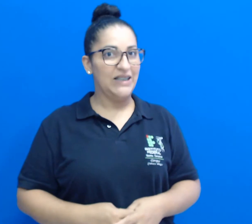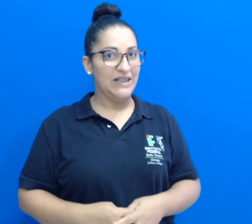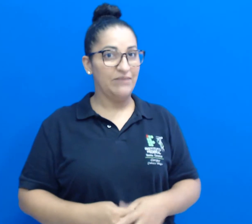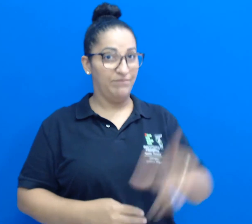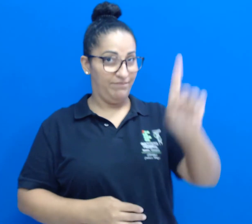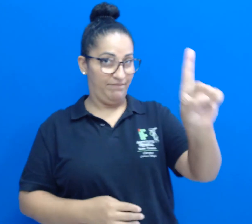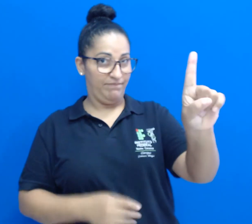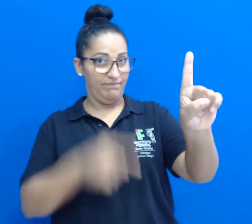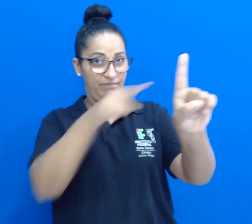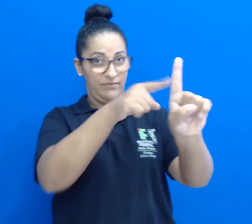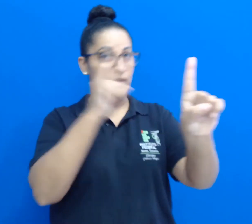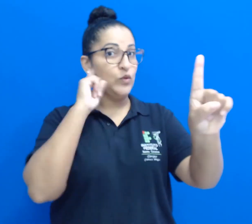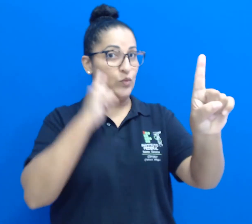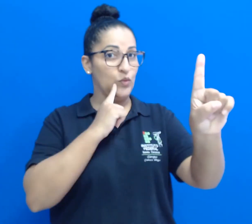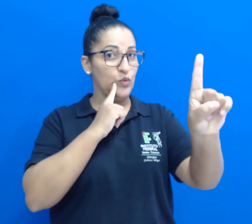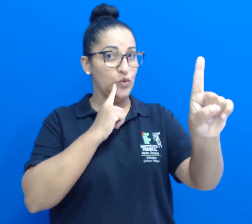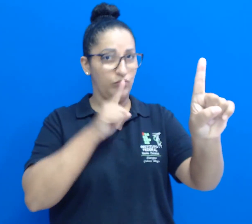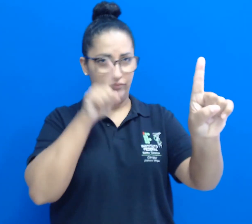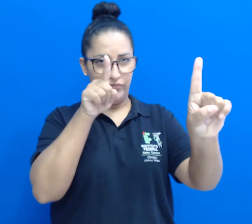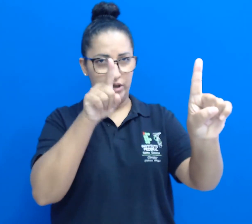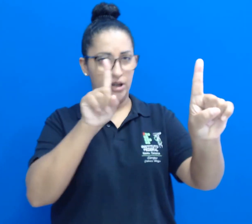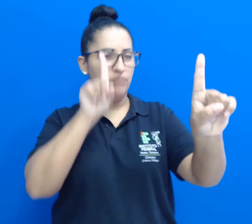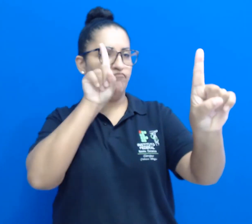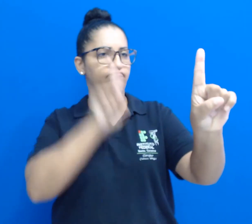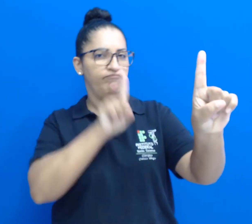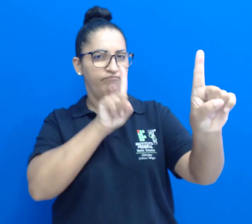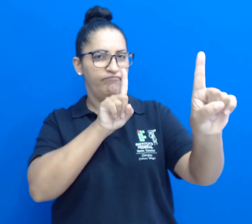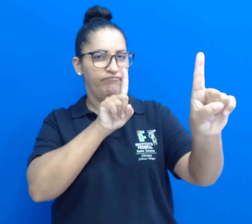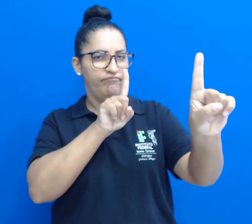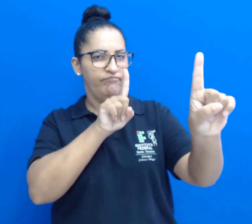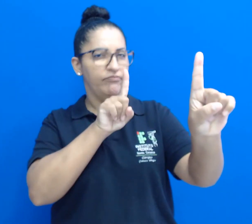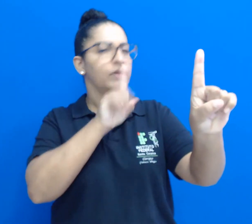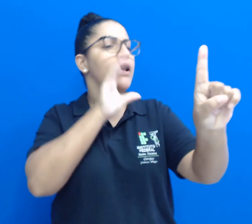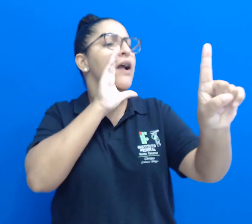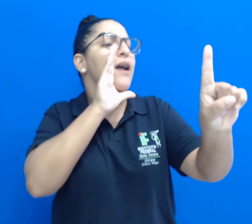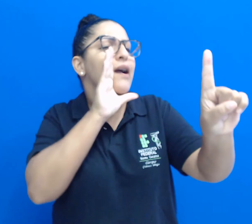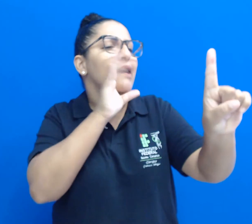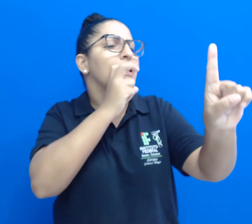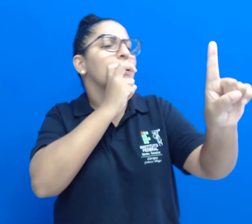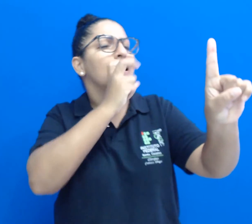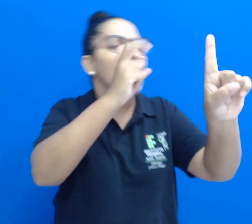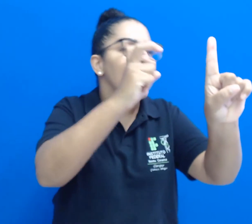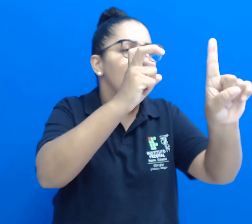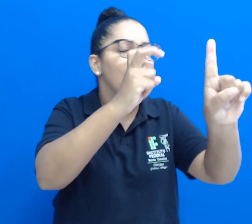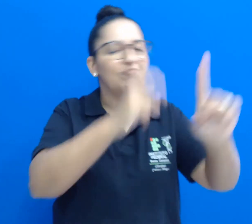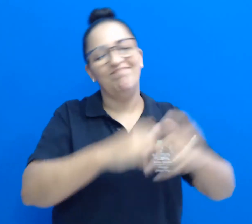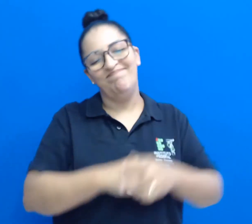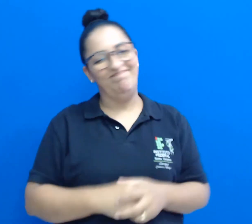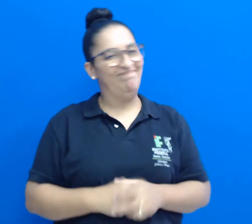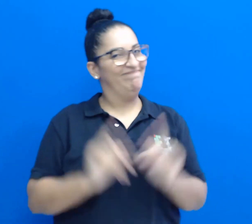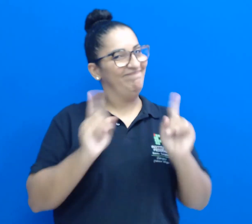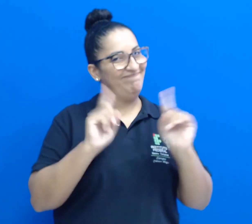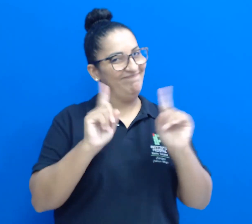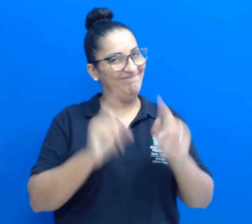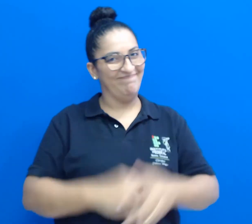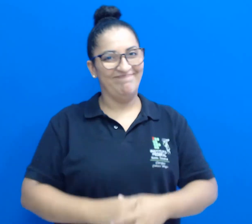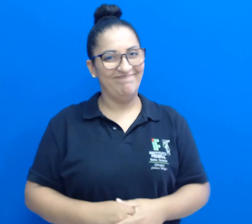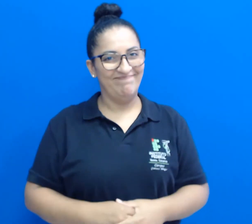Imagine um surdo de costas para você. Você vai gritar? Não!